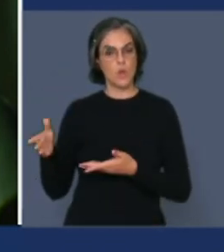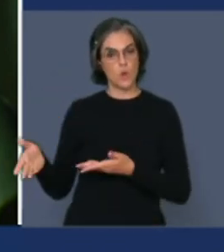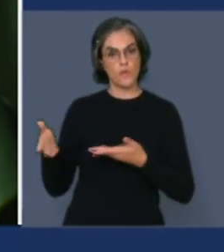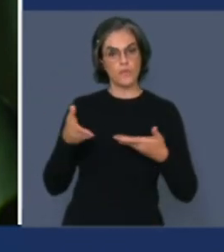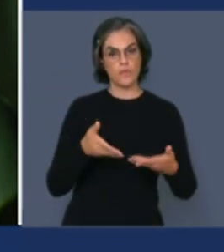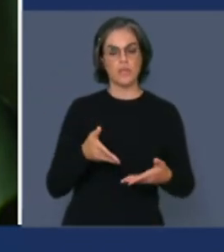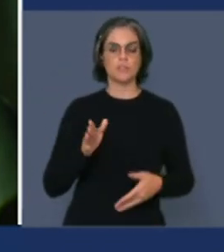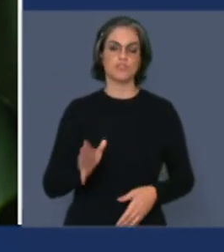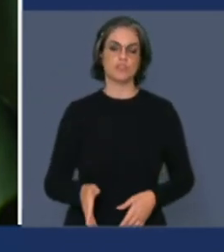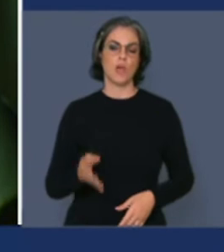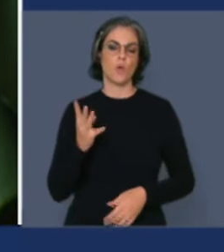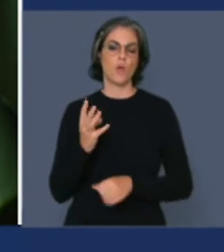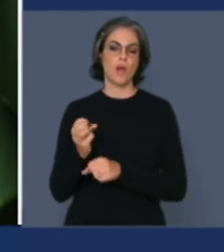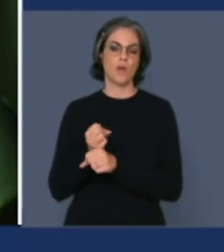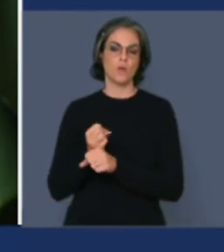DEPOIS DE QUATRO ANOS E MEIO, TRABALHANDO NESTA... FAZENDO O